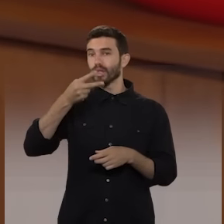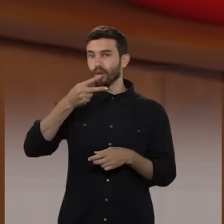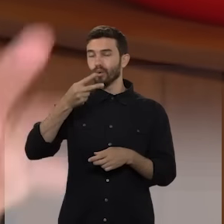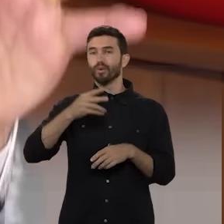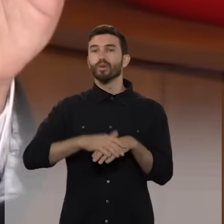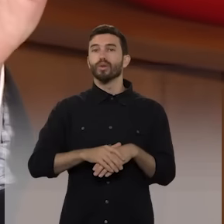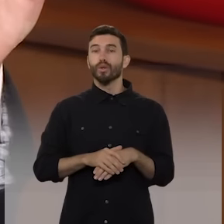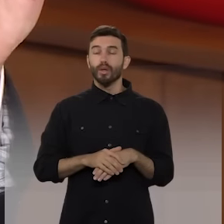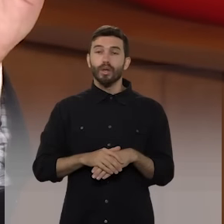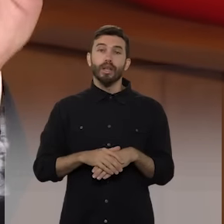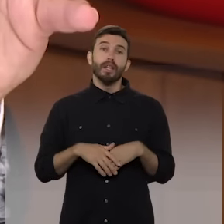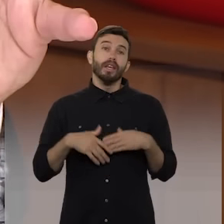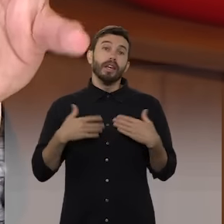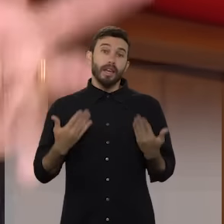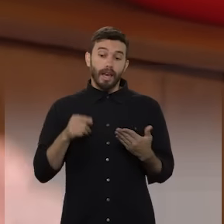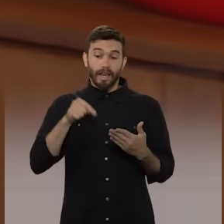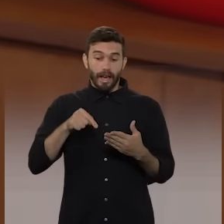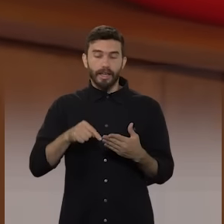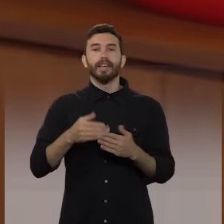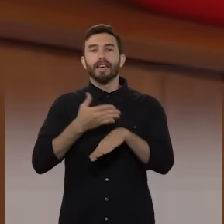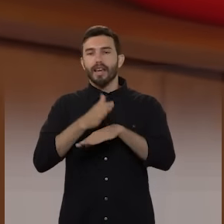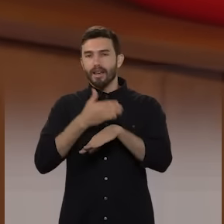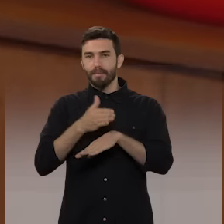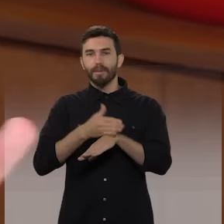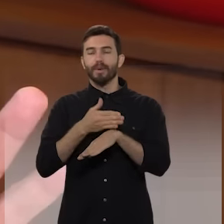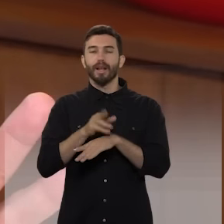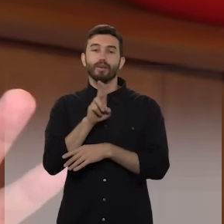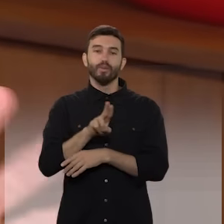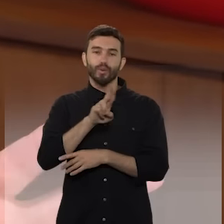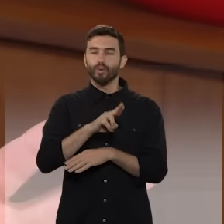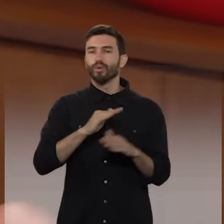onde essa energia é preparada para o consumo doméstico, vamos dizer assim.